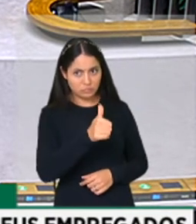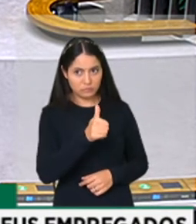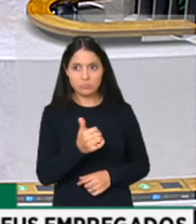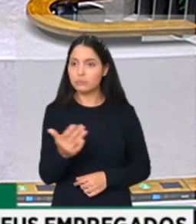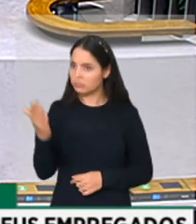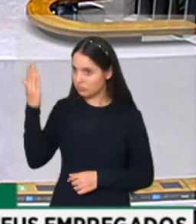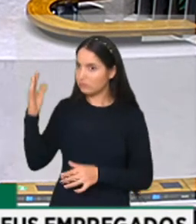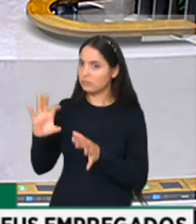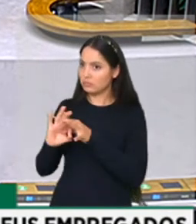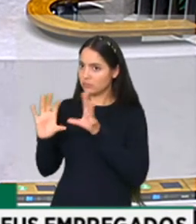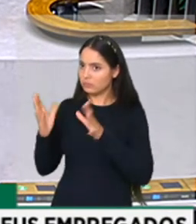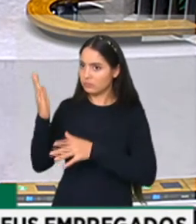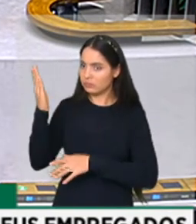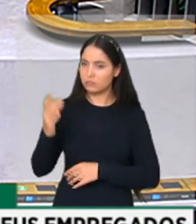[DEPUTADO]: O PDT VAI ENCAMINHAR NÃO ENTENDENDO QUE